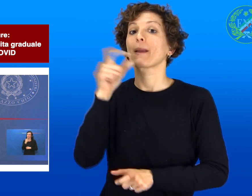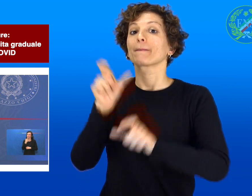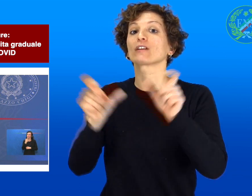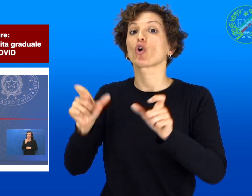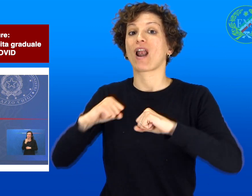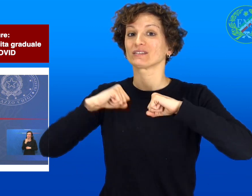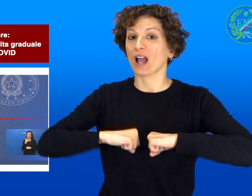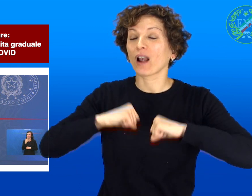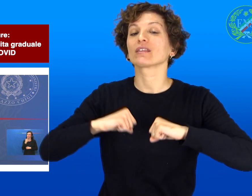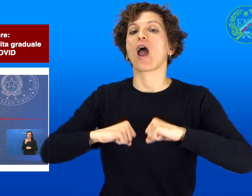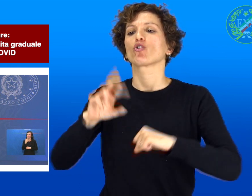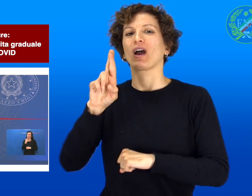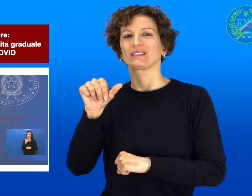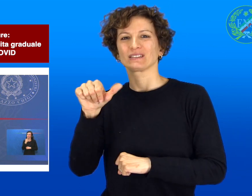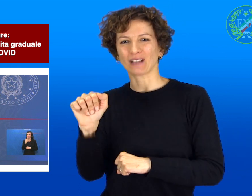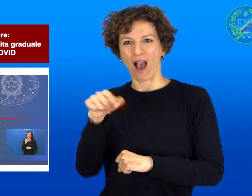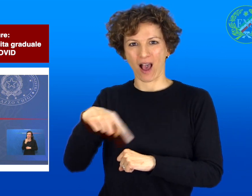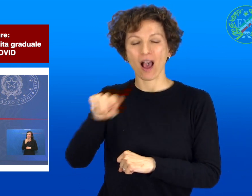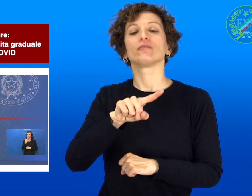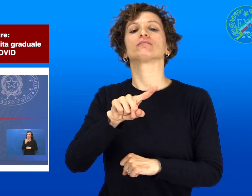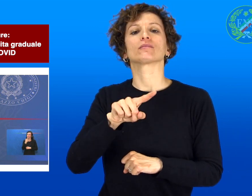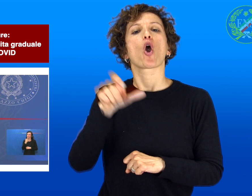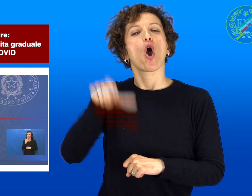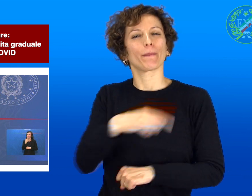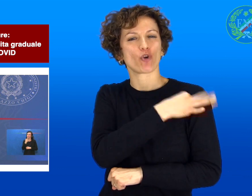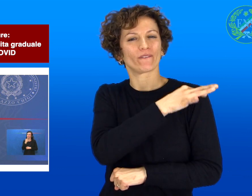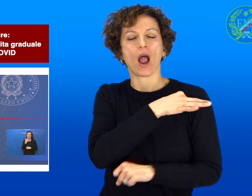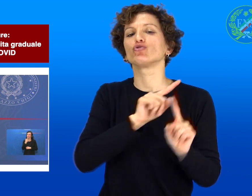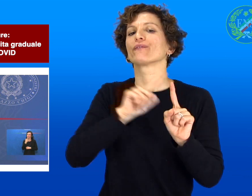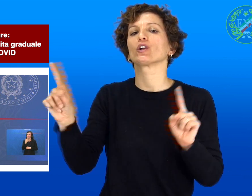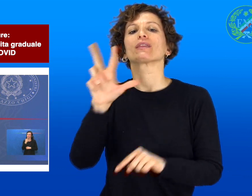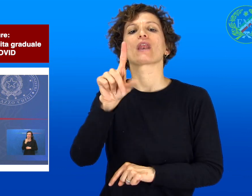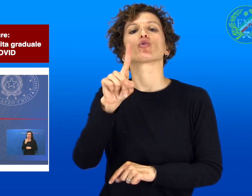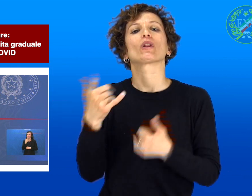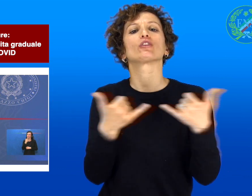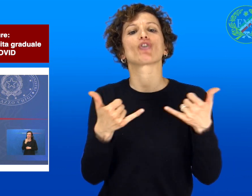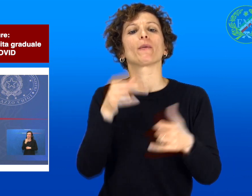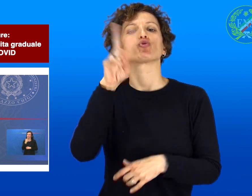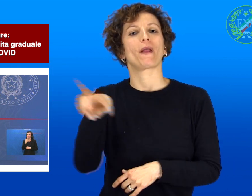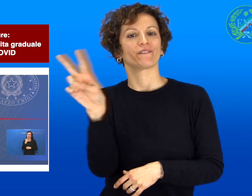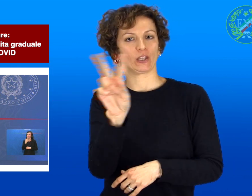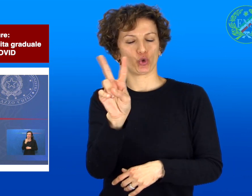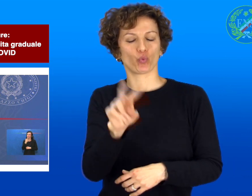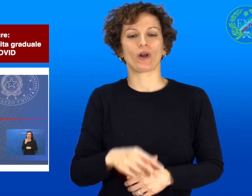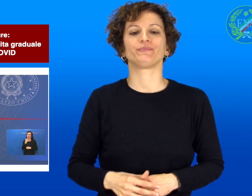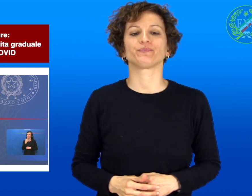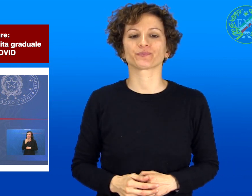Per il personale sanitario e delle RSA l’obbligo vaccinale è esteso al 31 dicembre 2022.